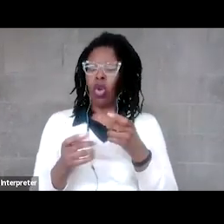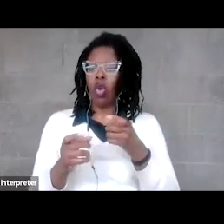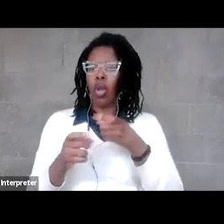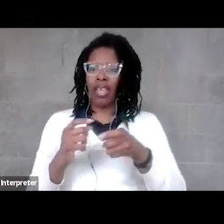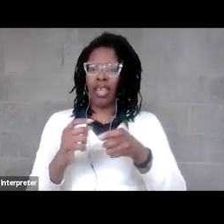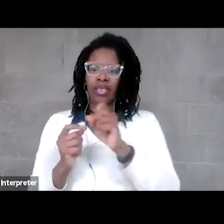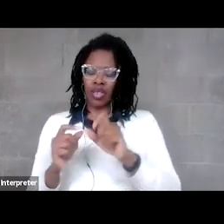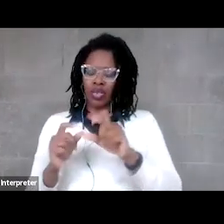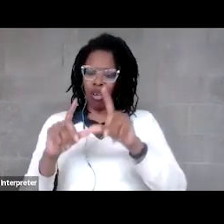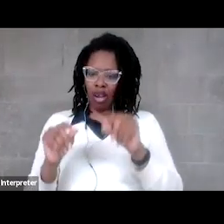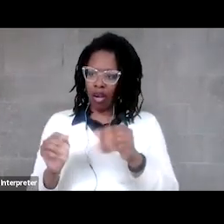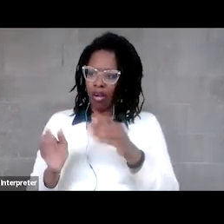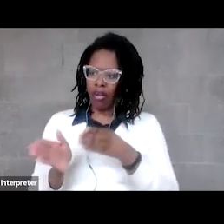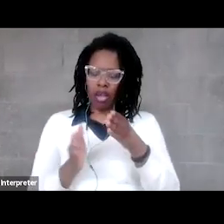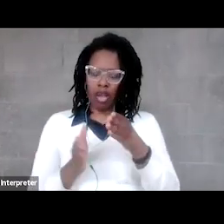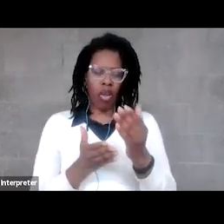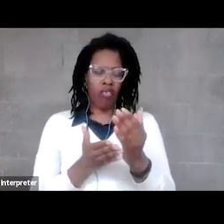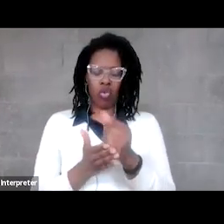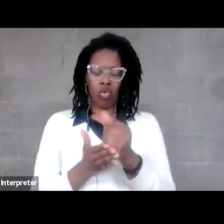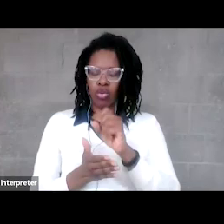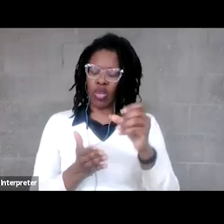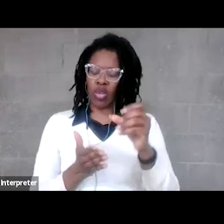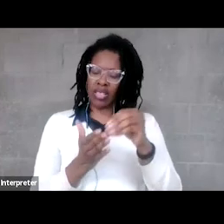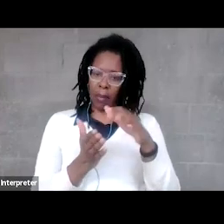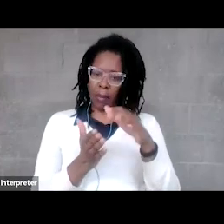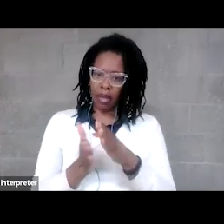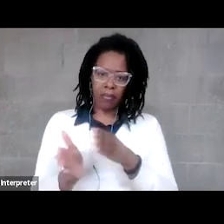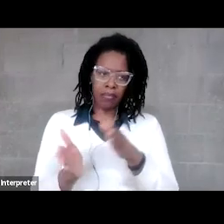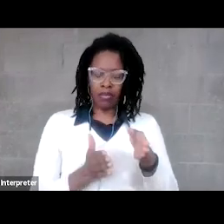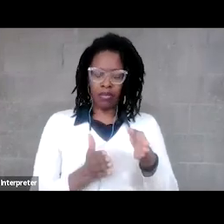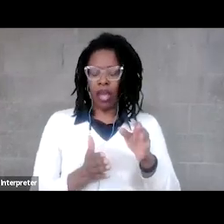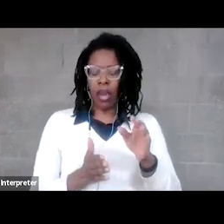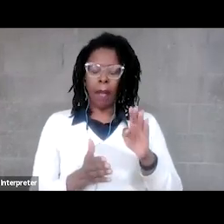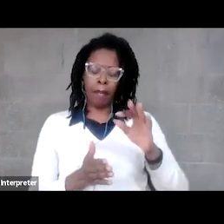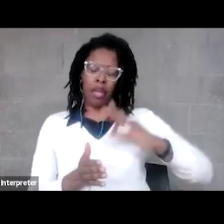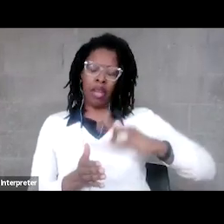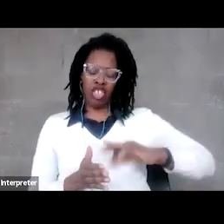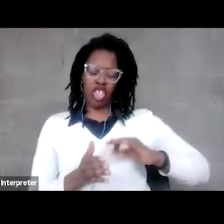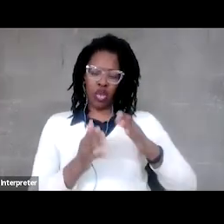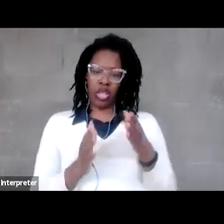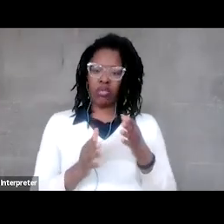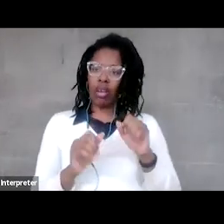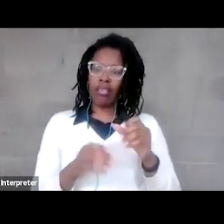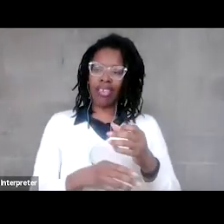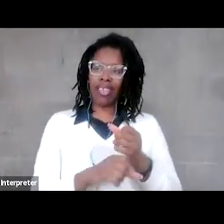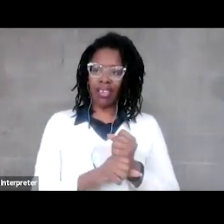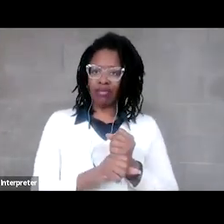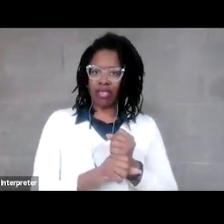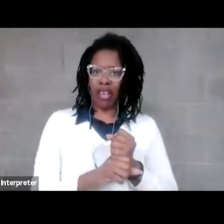pueden revisar su estado de cuenta de Seguro Social. Los beneficiarios pueden recibir una carta de verificación de beneficios, actualizar su dirección,